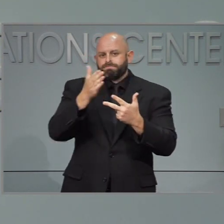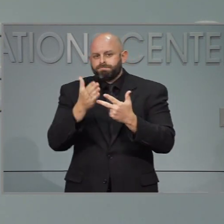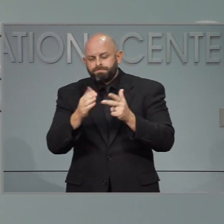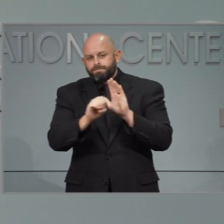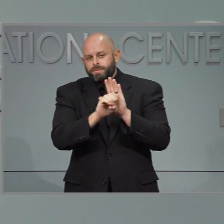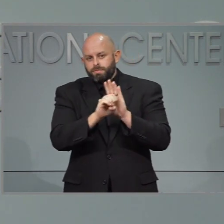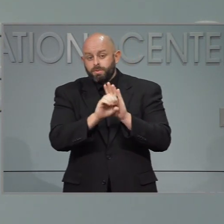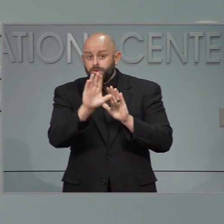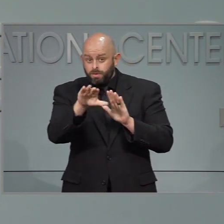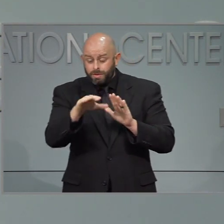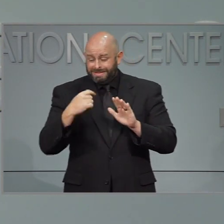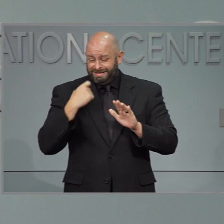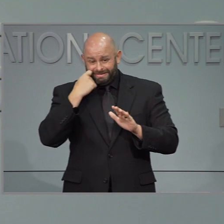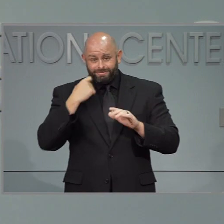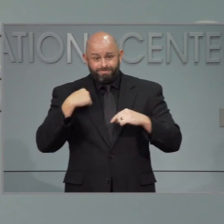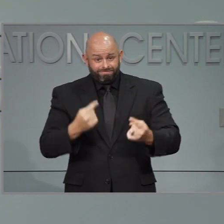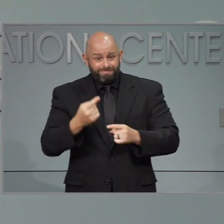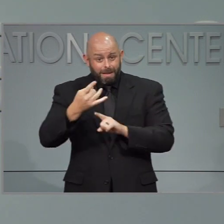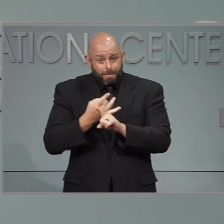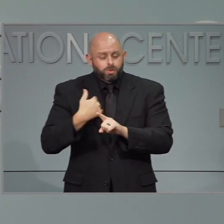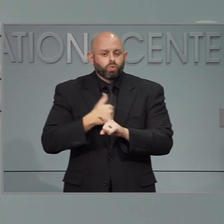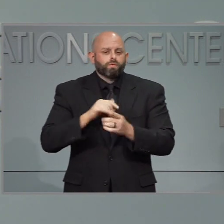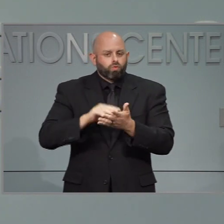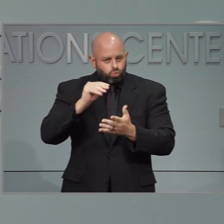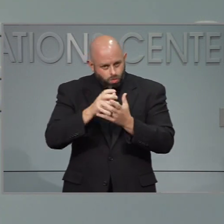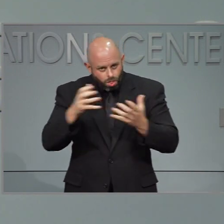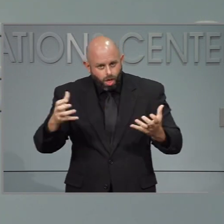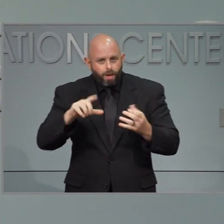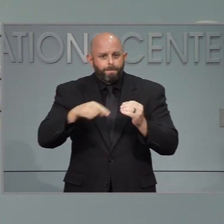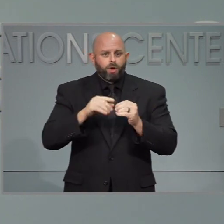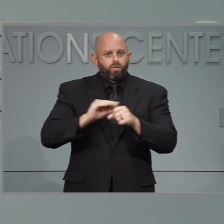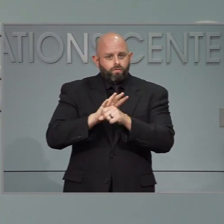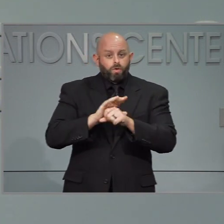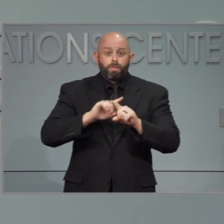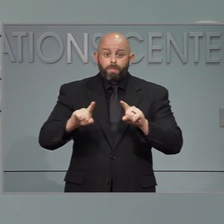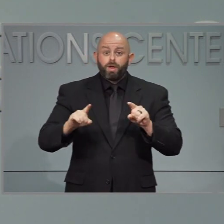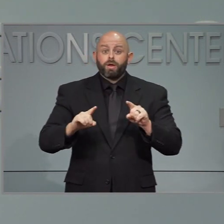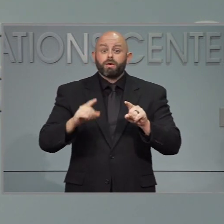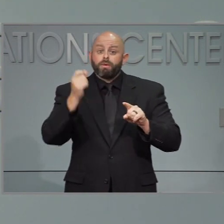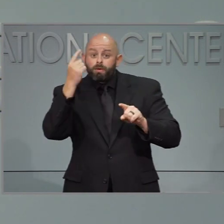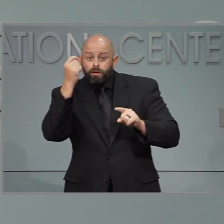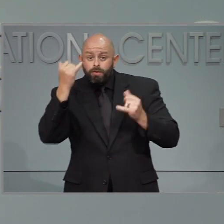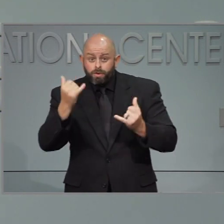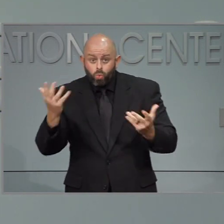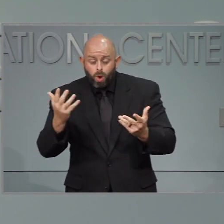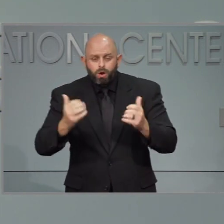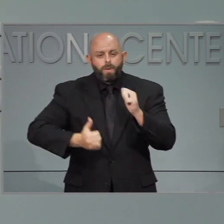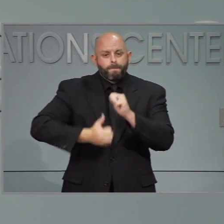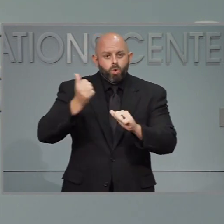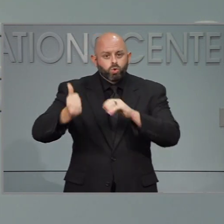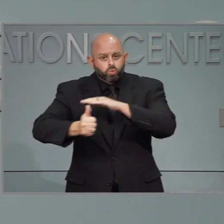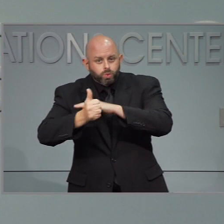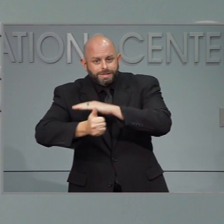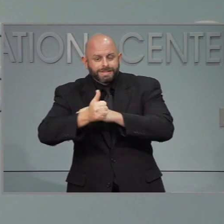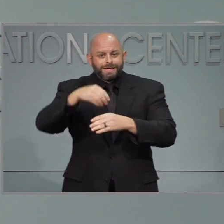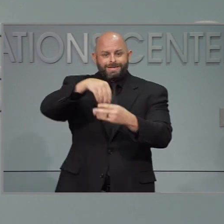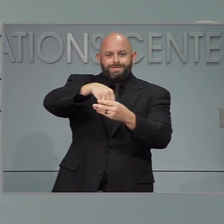viendo la propagación del virus. Hemos aprendido muchas del virus y sabemos que hay más riesgo en el interior que en el